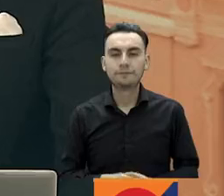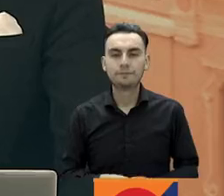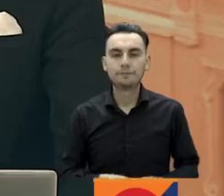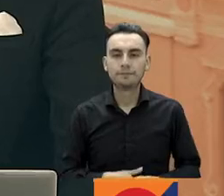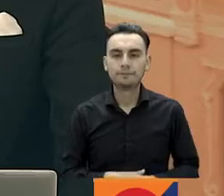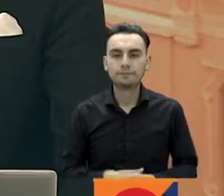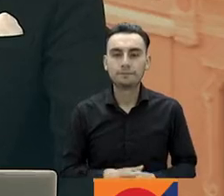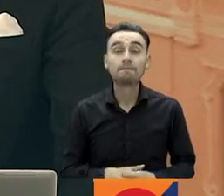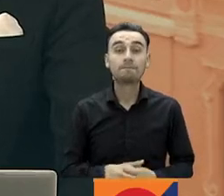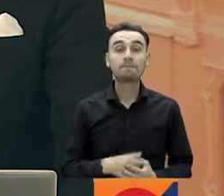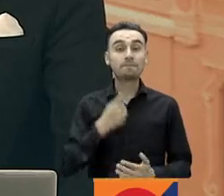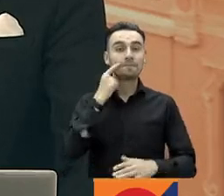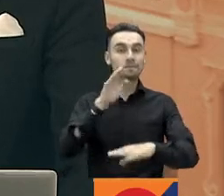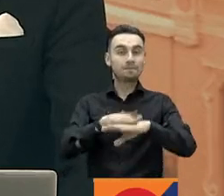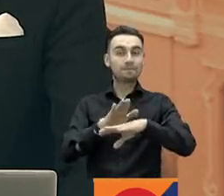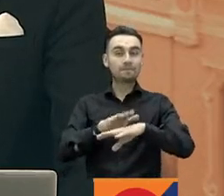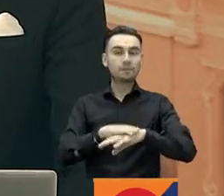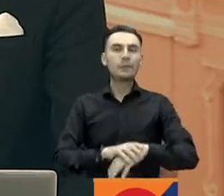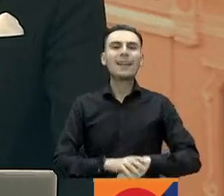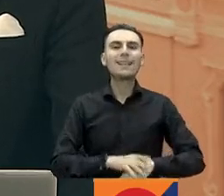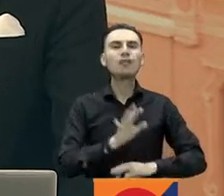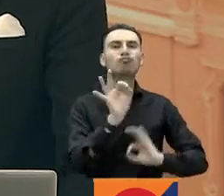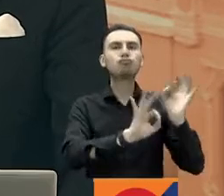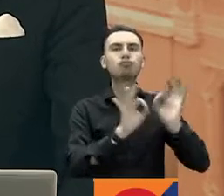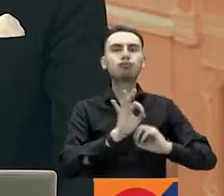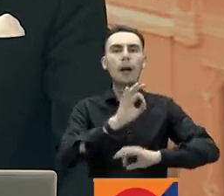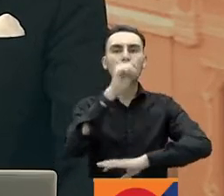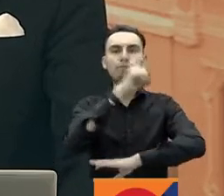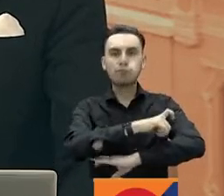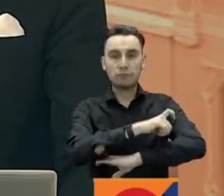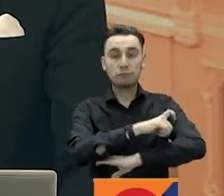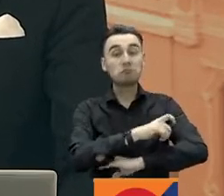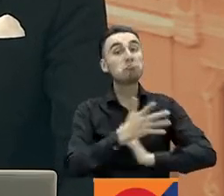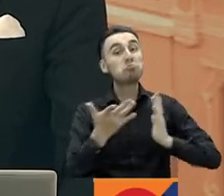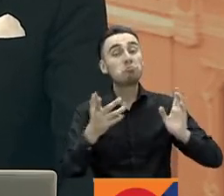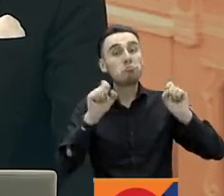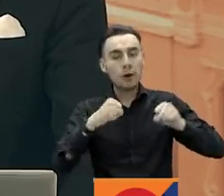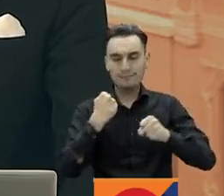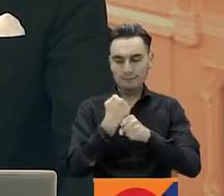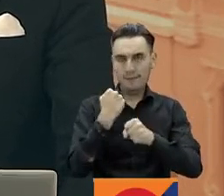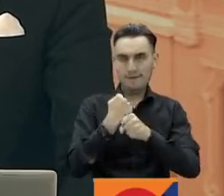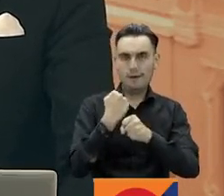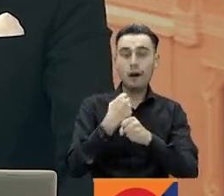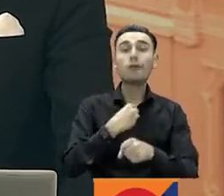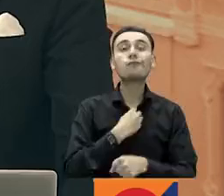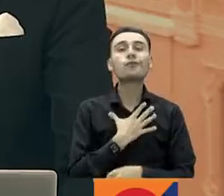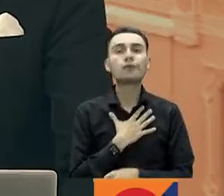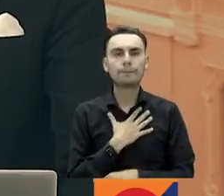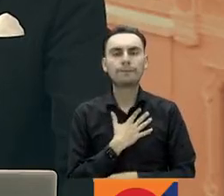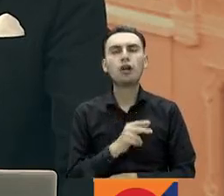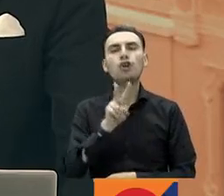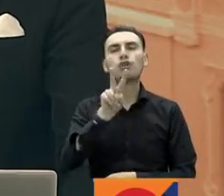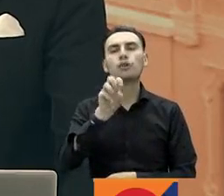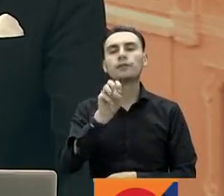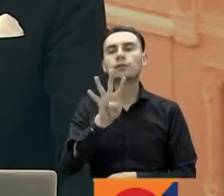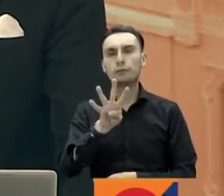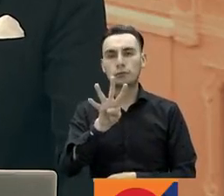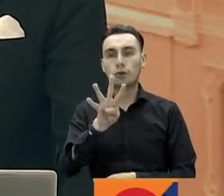L GOLFO QUE DELINQUE EN EL DEPARTAMENTO DEL CHOCó. ATENTOS, OPERARIOS DEL